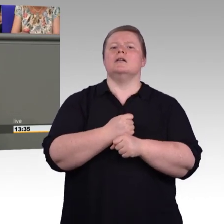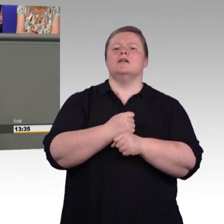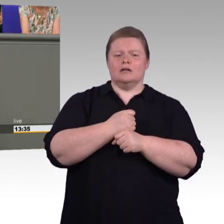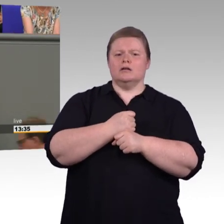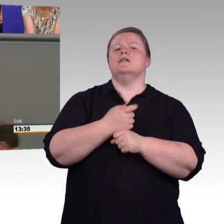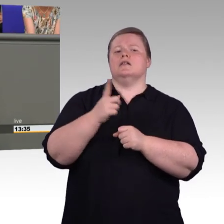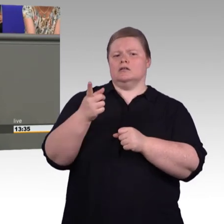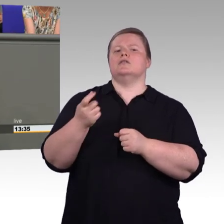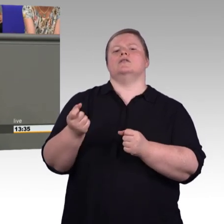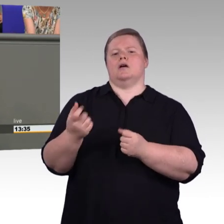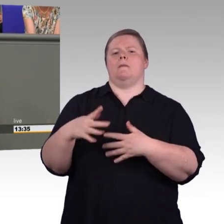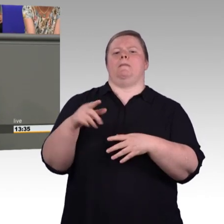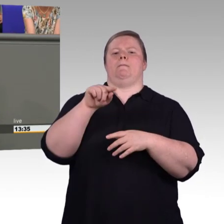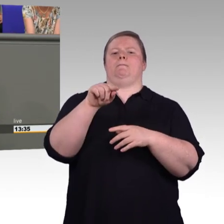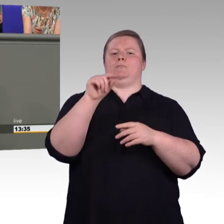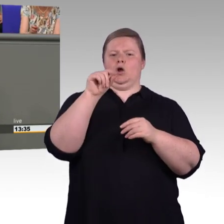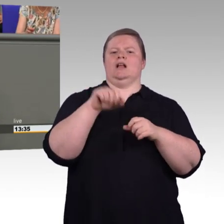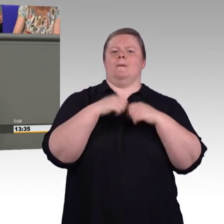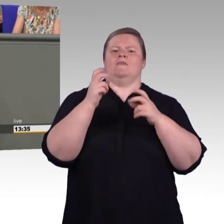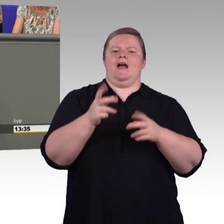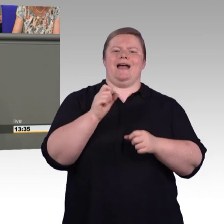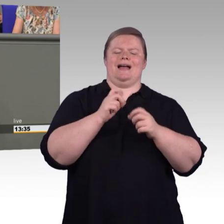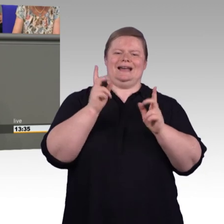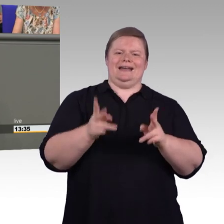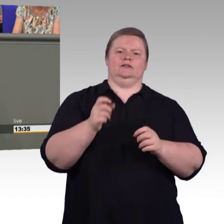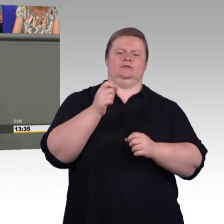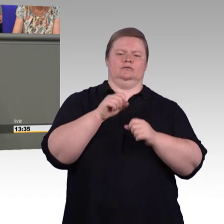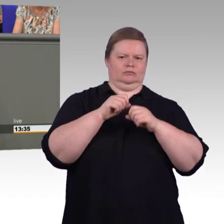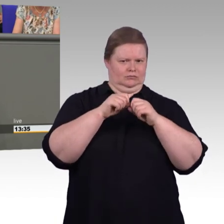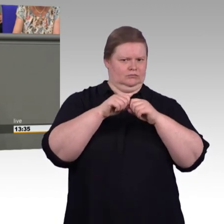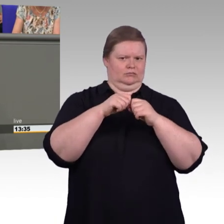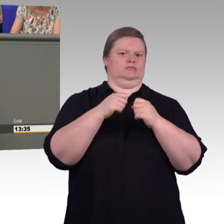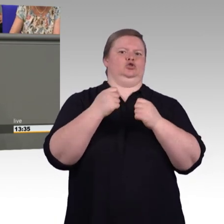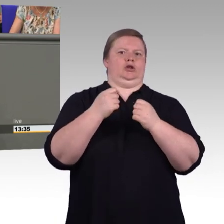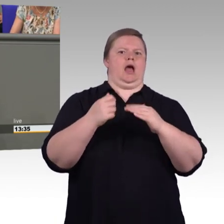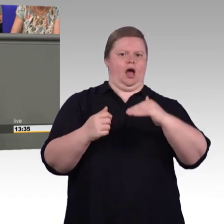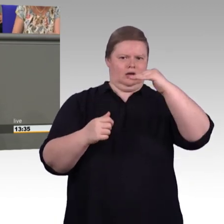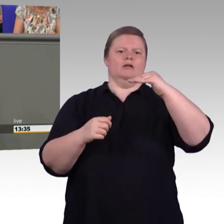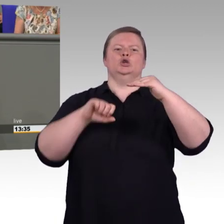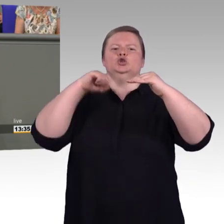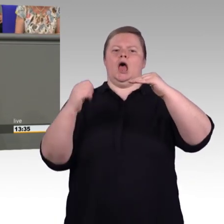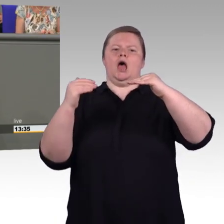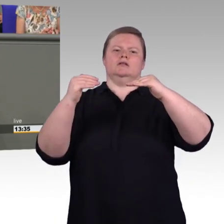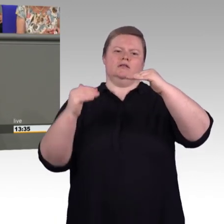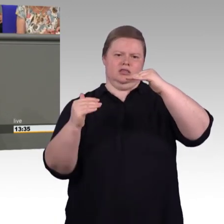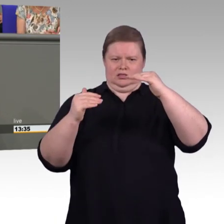Aber Kinder sind eben keine kleinen Erwachsenen! Sie haben besonderen Anspruch auf Schutz. Sie haben besonderen Anspruch auf Förderung und besonderen Anspruch auf Beteiligung